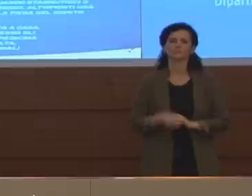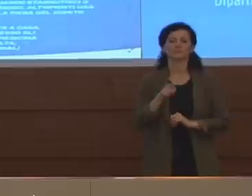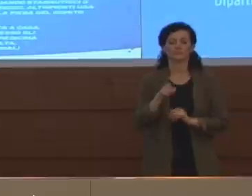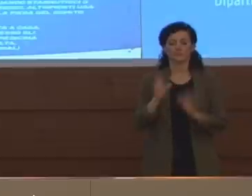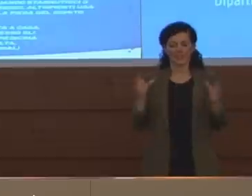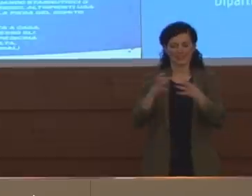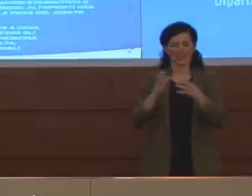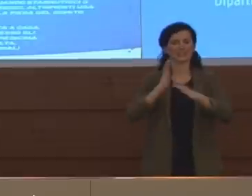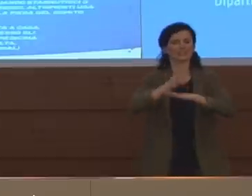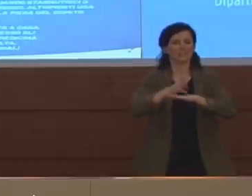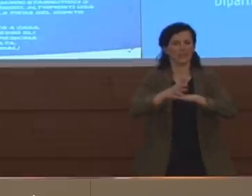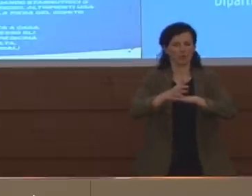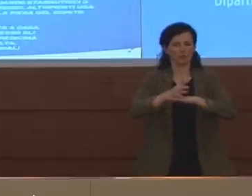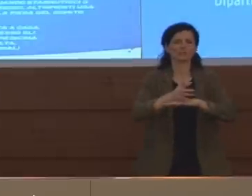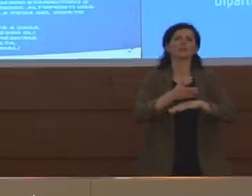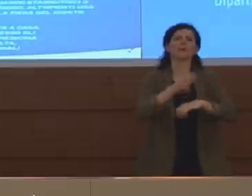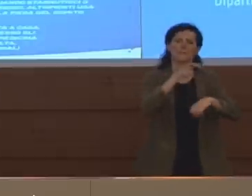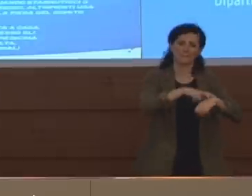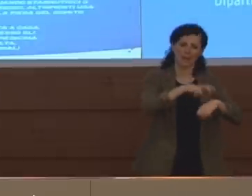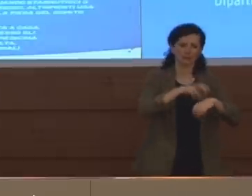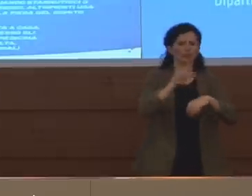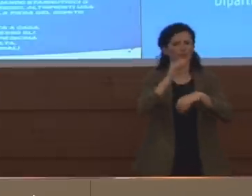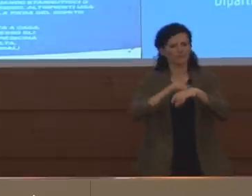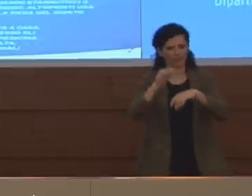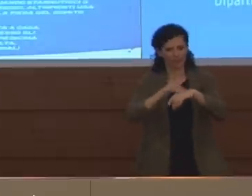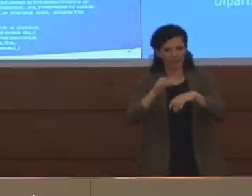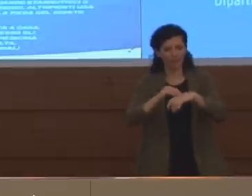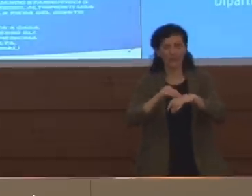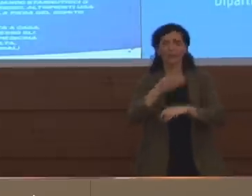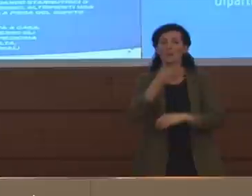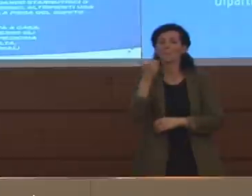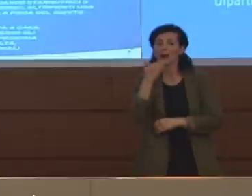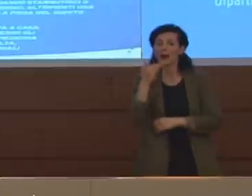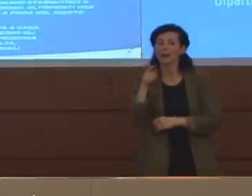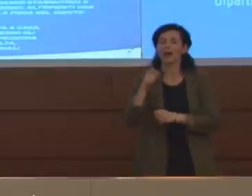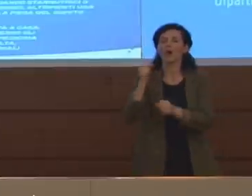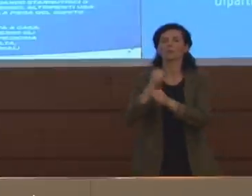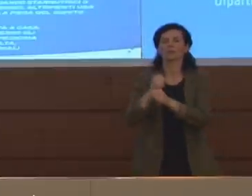Abbiamo detto medici, infermieri. Mancano gli operatori socio sanitari,